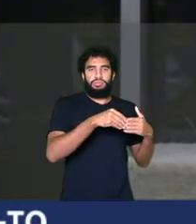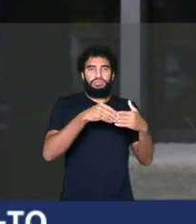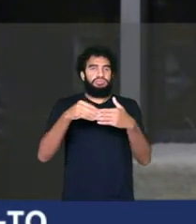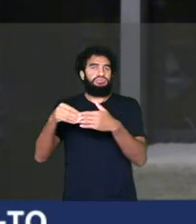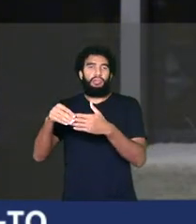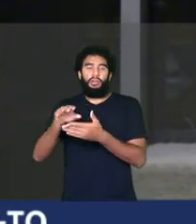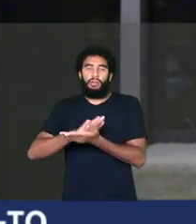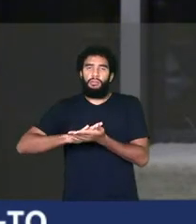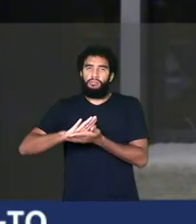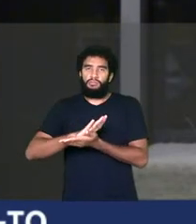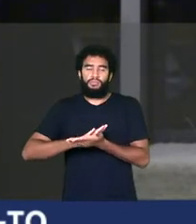ESCOLAR NÃO ESTÁ BUSCANDO ESSES ALUNOS. EU NÃO SEI SE A